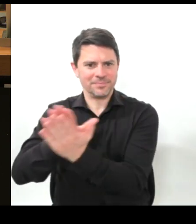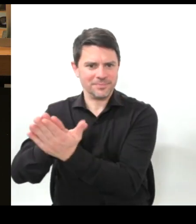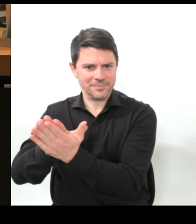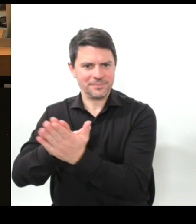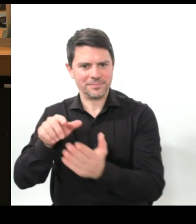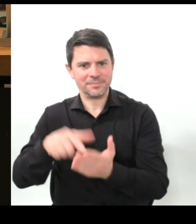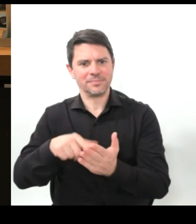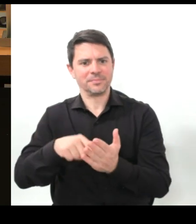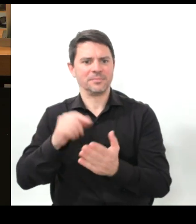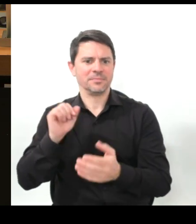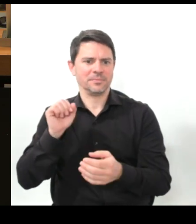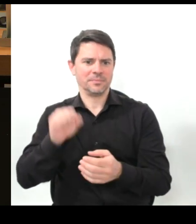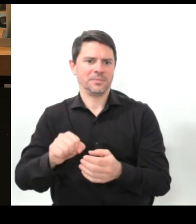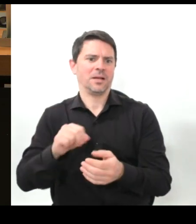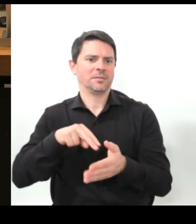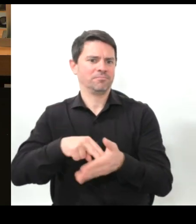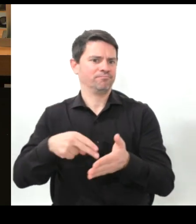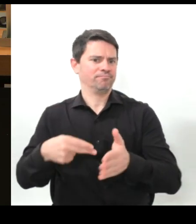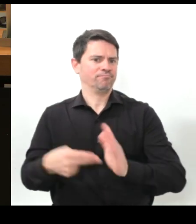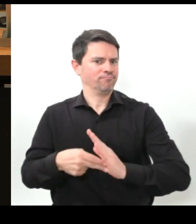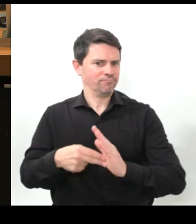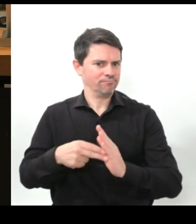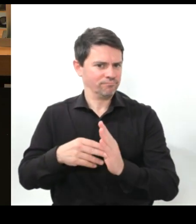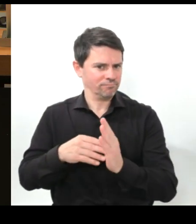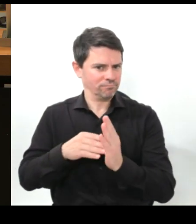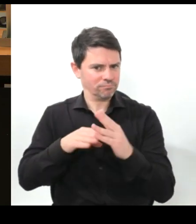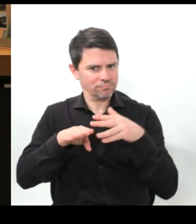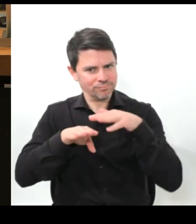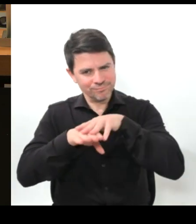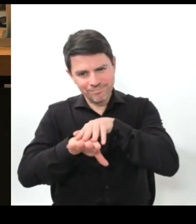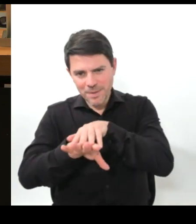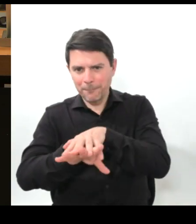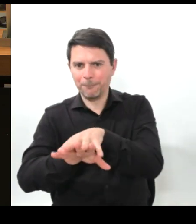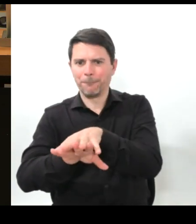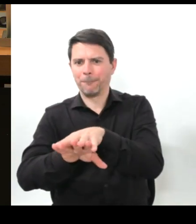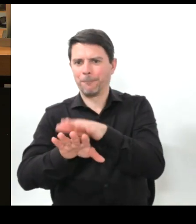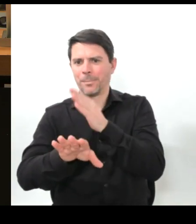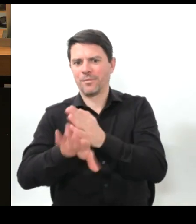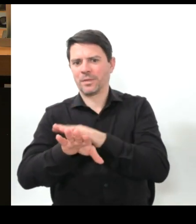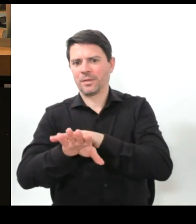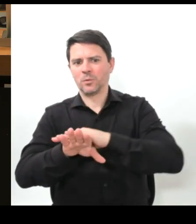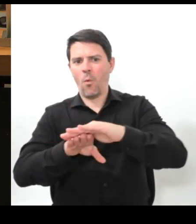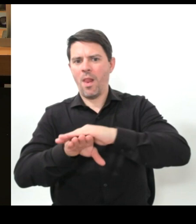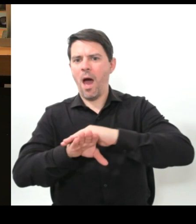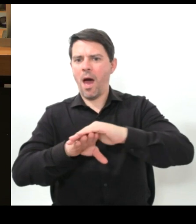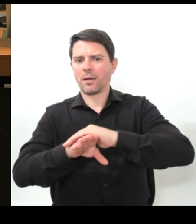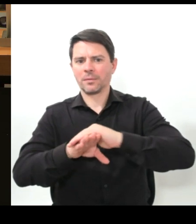Aus gutem Grund sind Denkmale von allerlei Vorschriften der grünen Energiewende ausgenommen. Und das muss auch so bleiben.